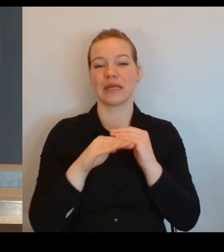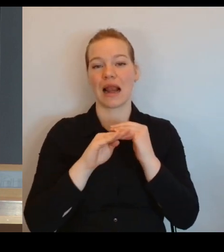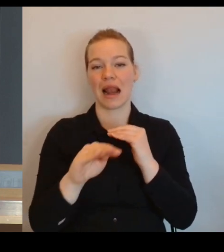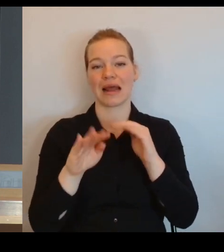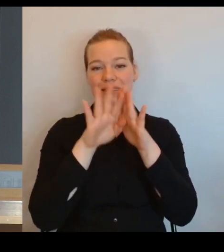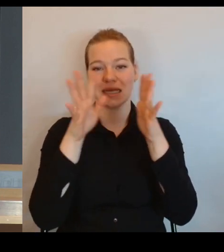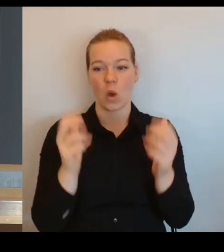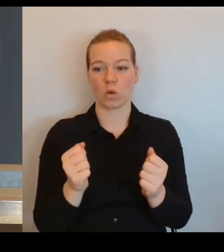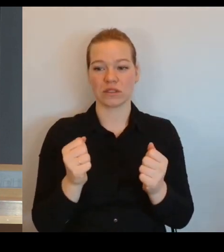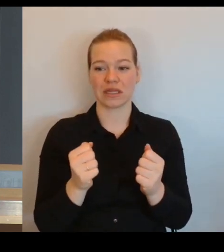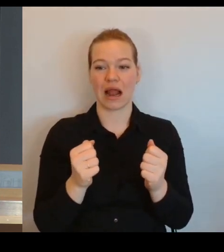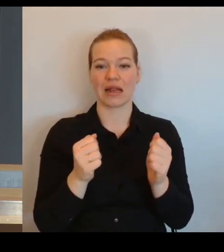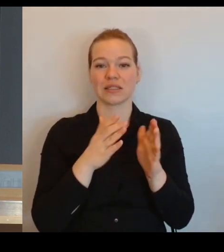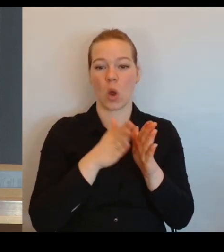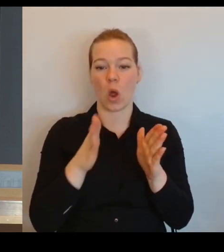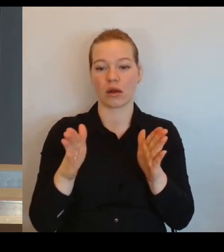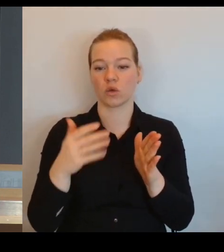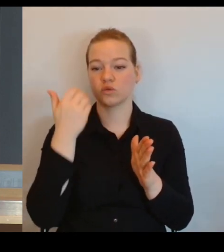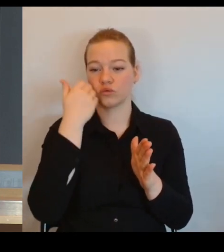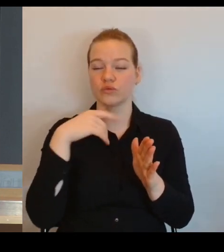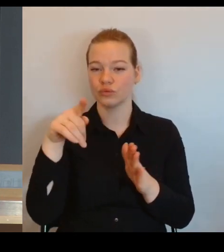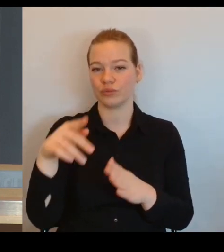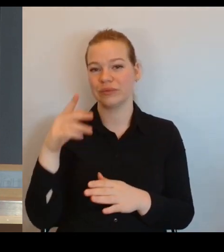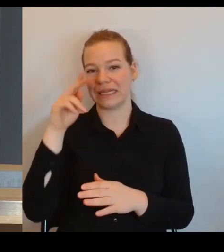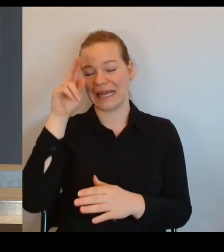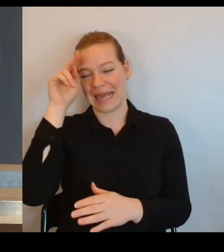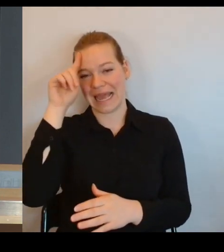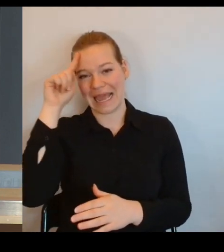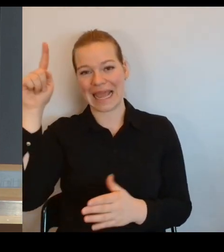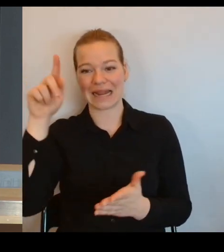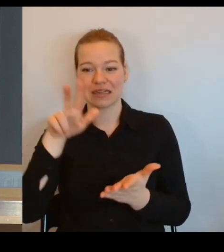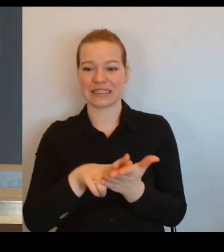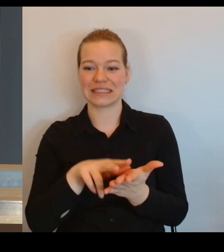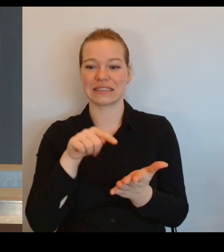Drucksache 19 15/41 Stellungnahme des Senats zum Jahresbericht